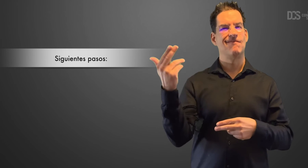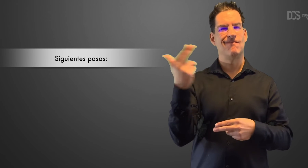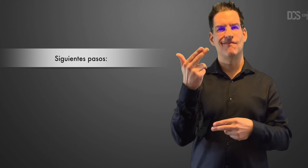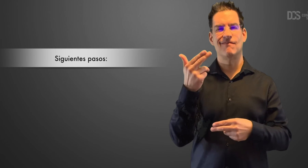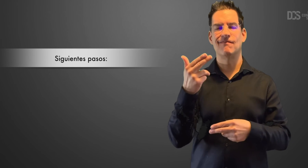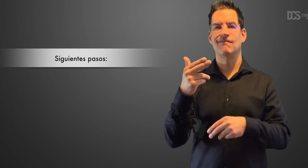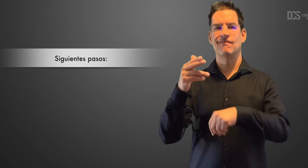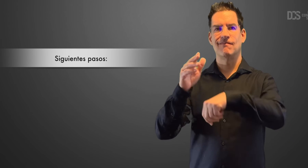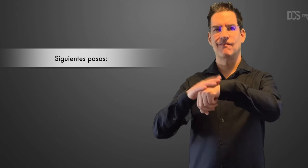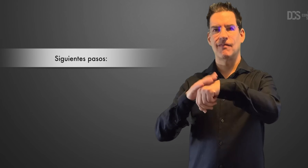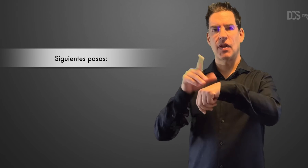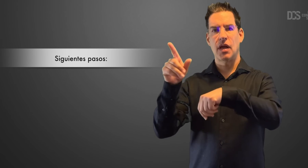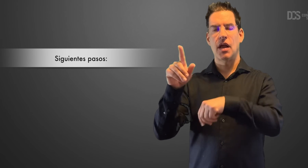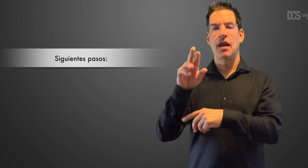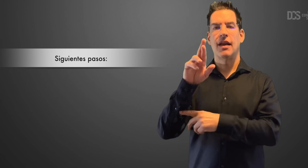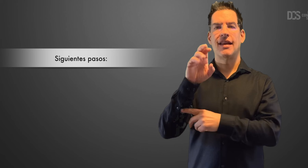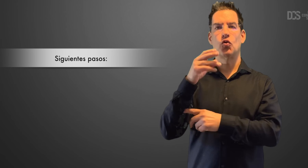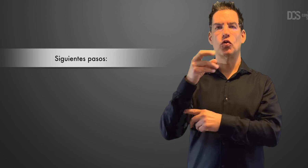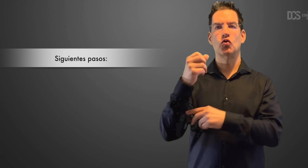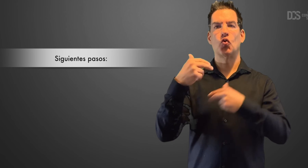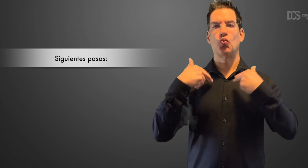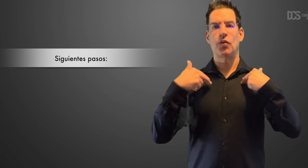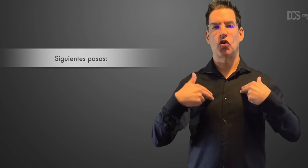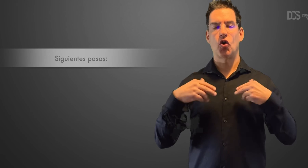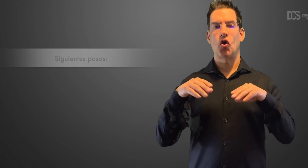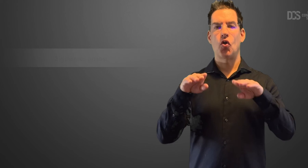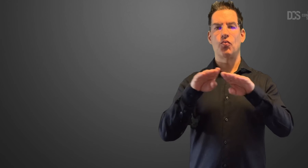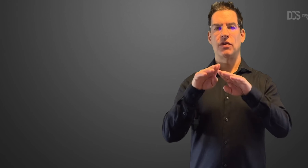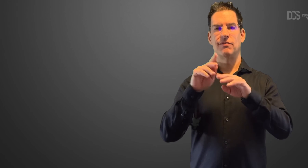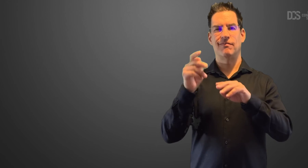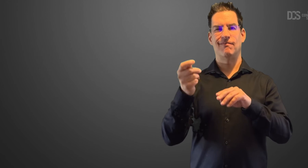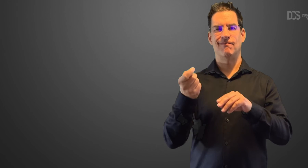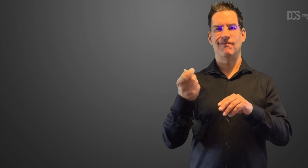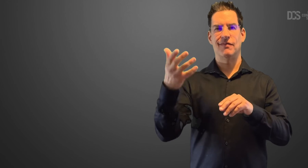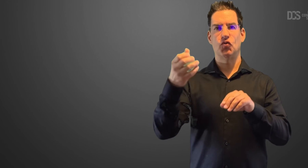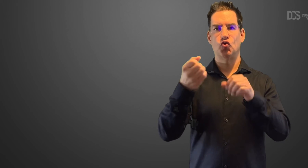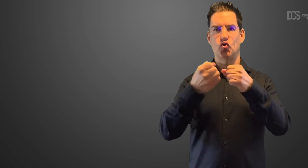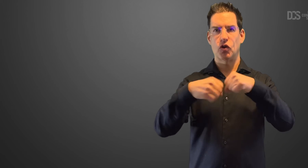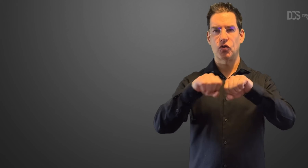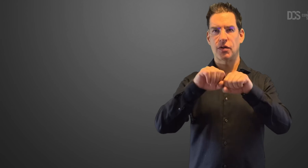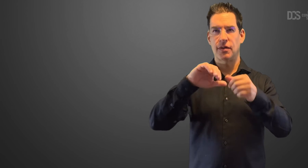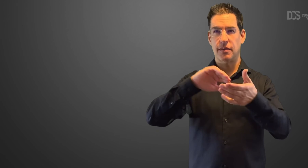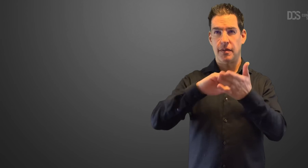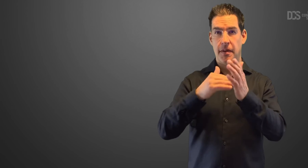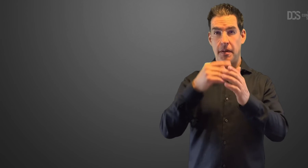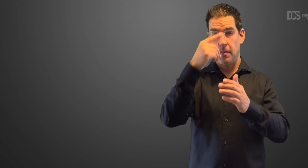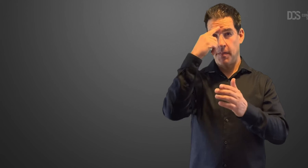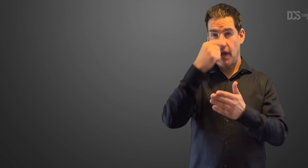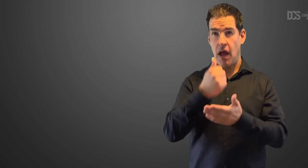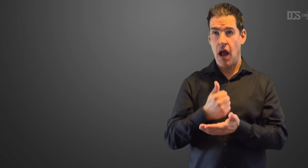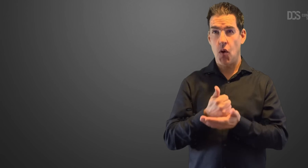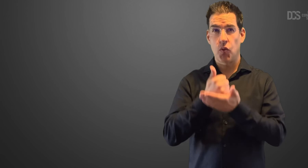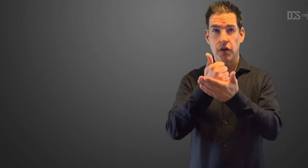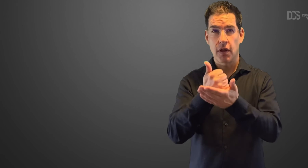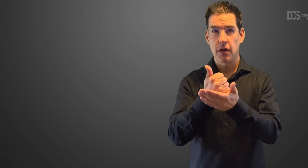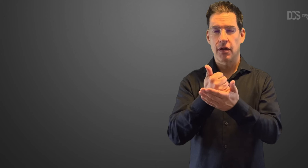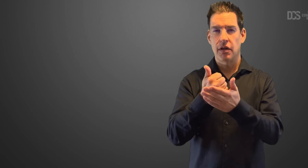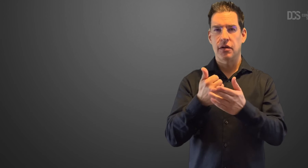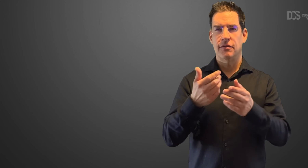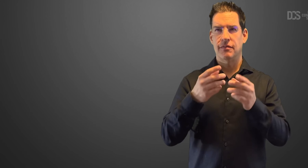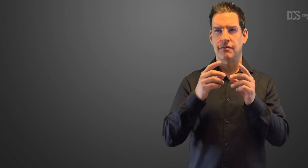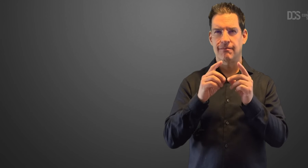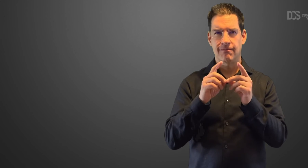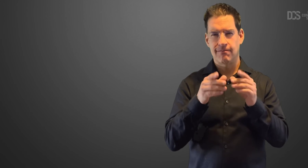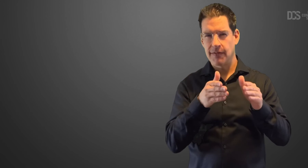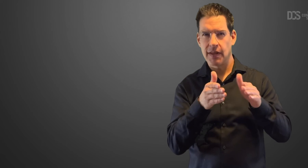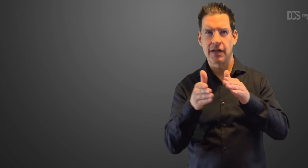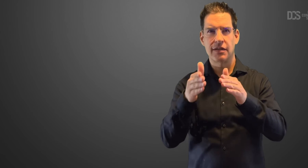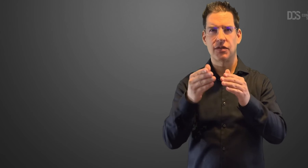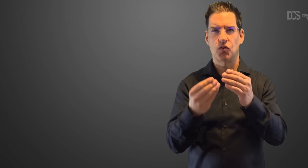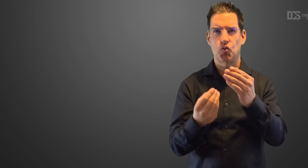Recurrir a Recursos Humanos como socio estratégico para ayudar en la dirección de